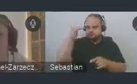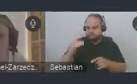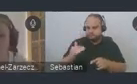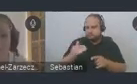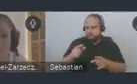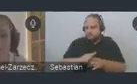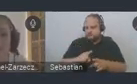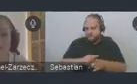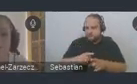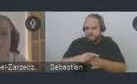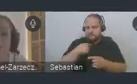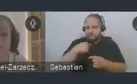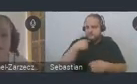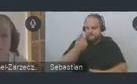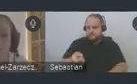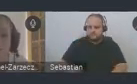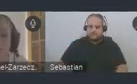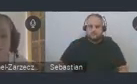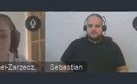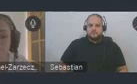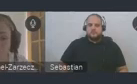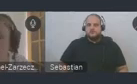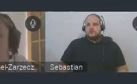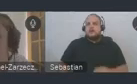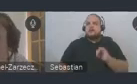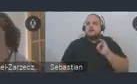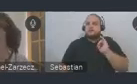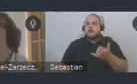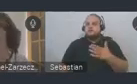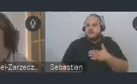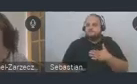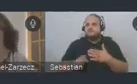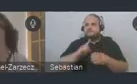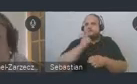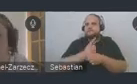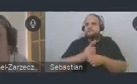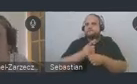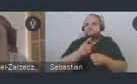I w trzech, czterech punktach. No i zasady grupy. Zasady, które będą nas obowiązywać.